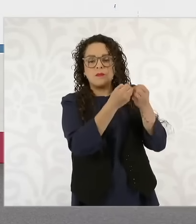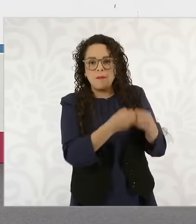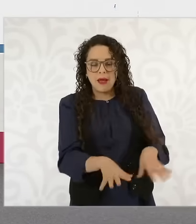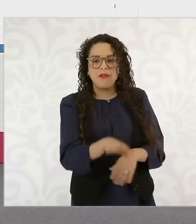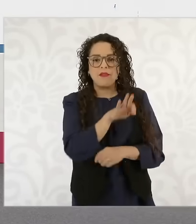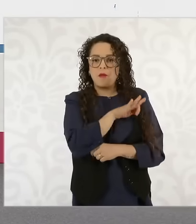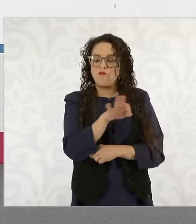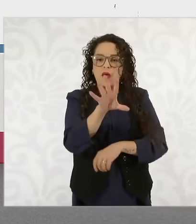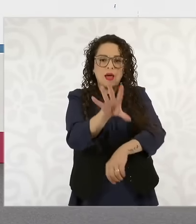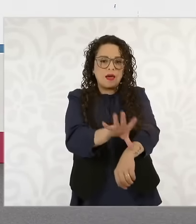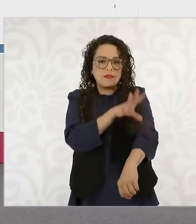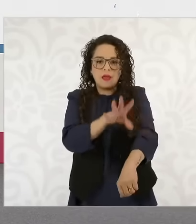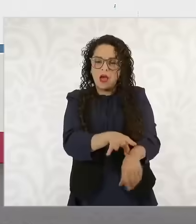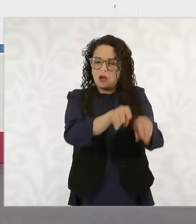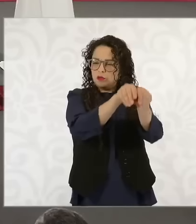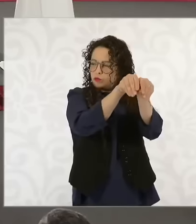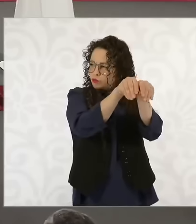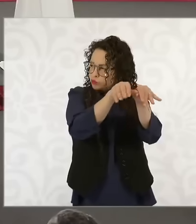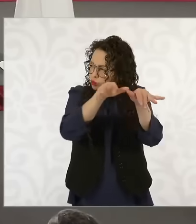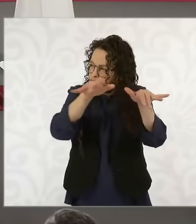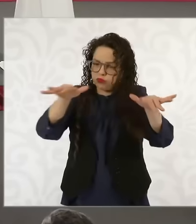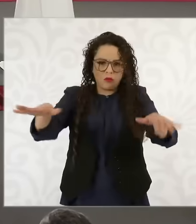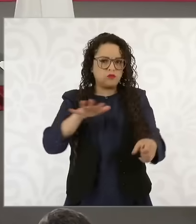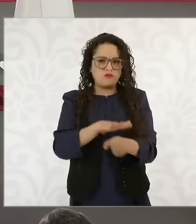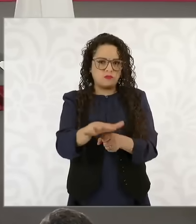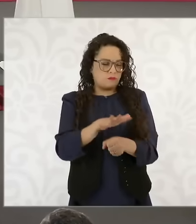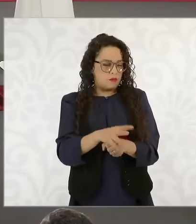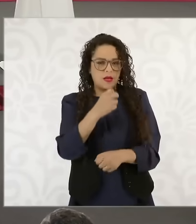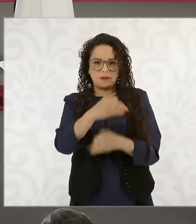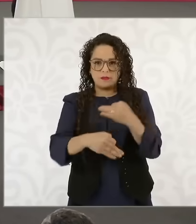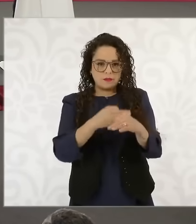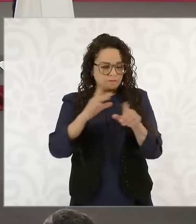toda la energía que tengamos disponibles. Por mi parte sería todo, presidenta, es cuanto. Gracias.